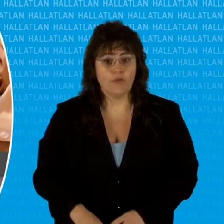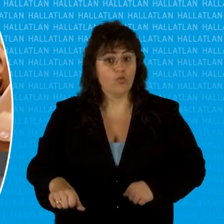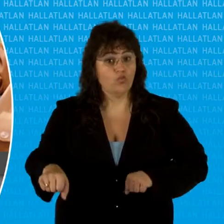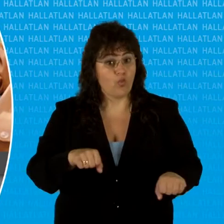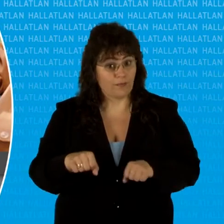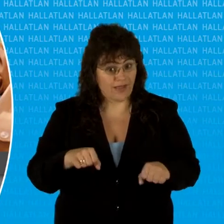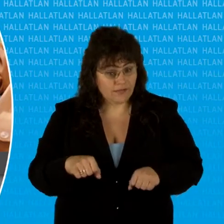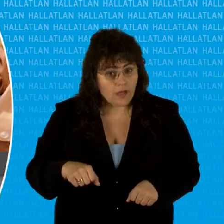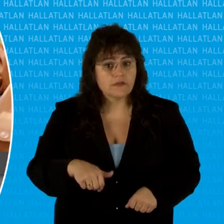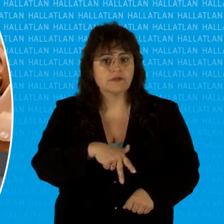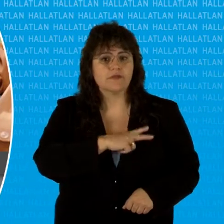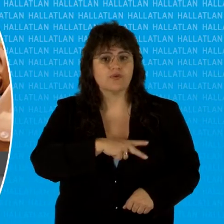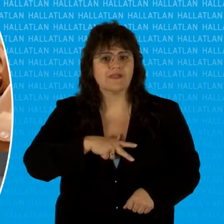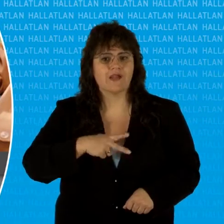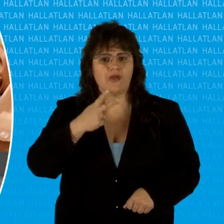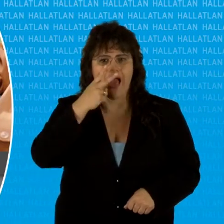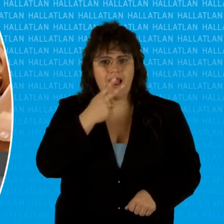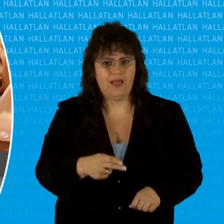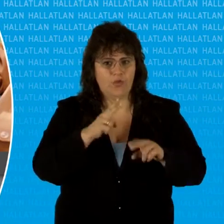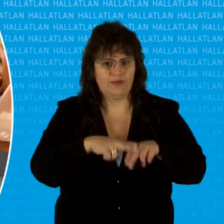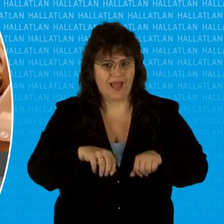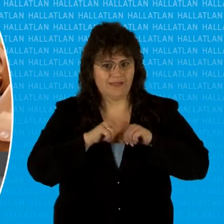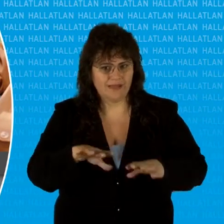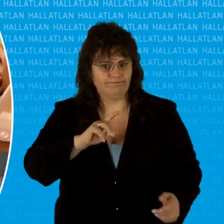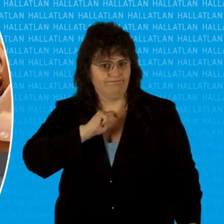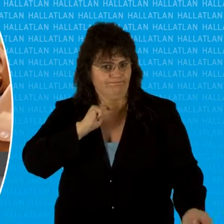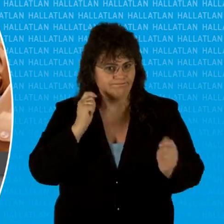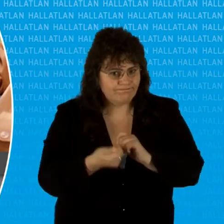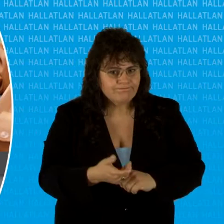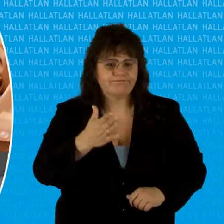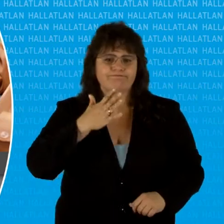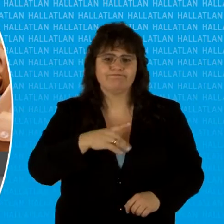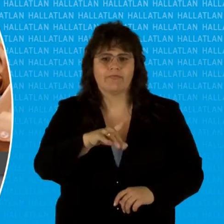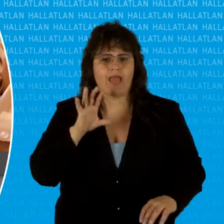A kormányzat a szociális ellátórendszer átalakításánál arra törekszik,